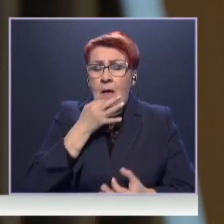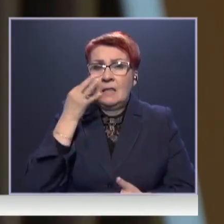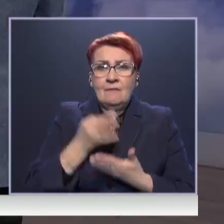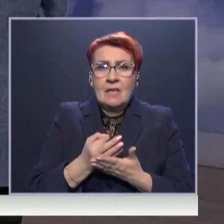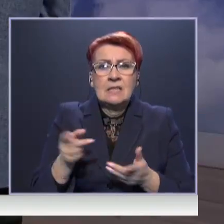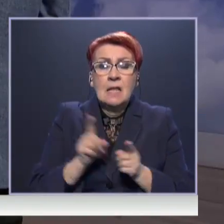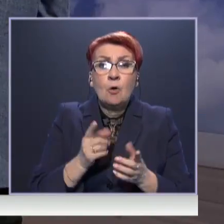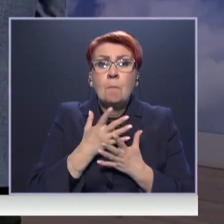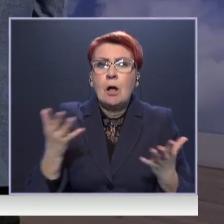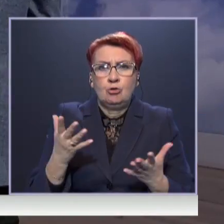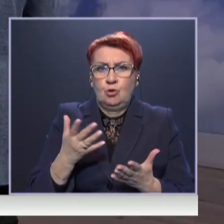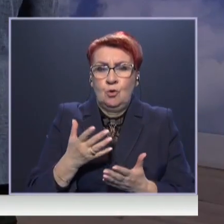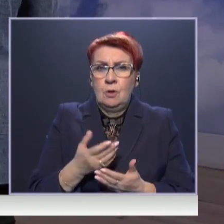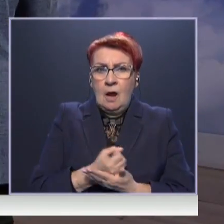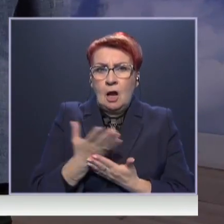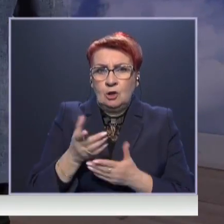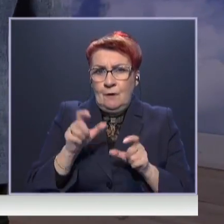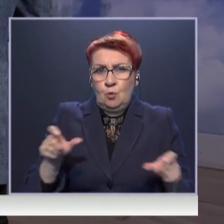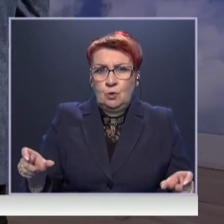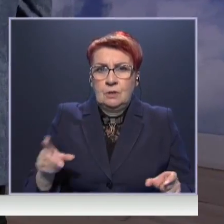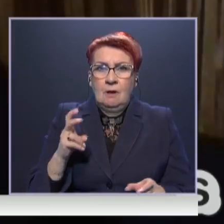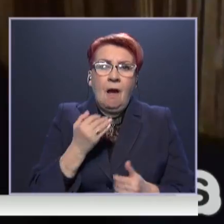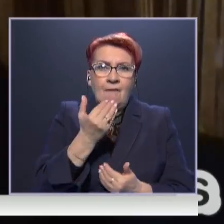большое число людей как вам удается им помочь